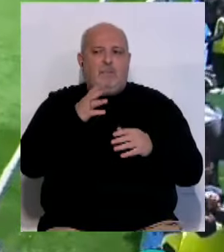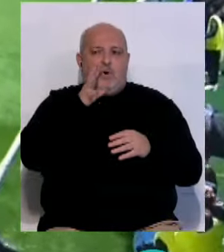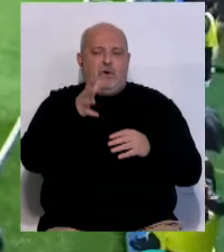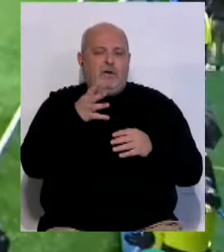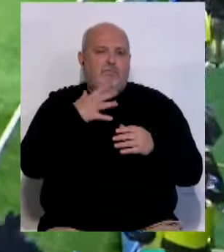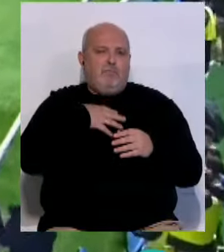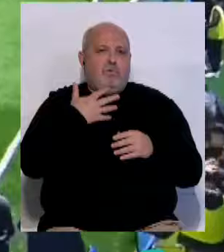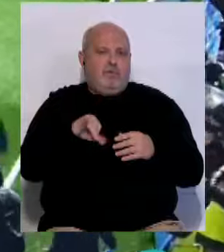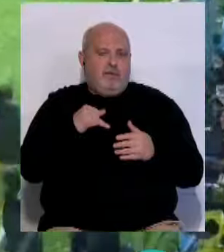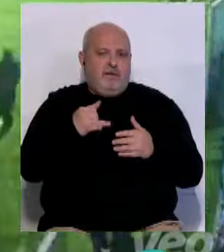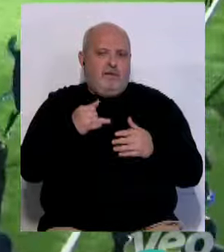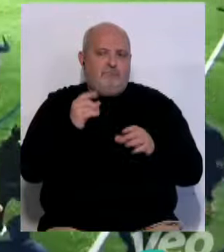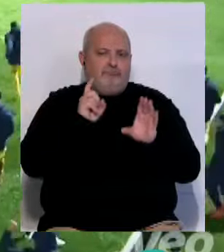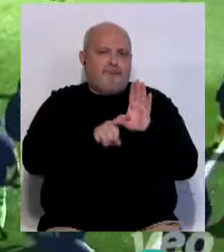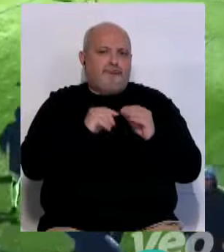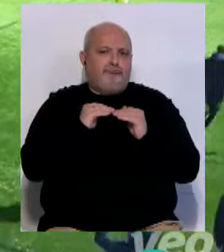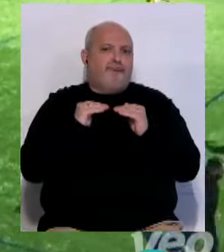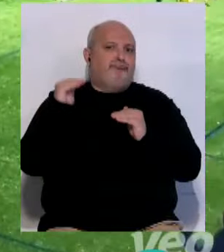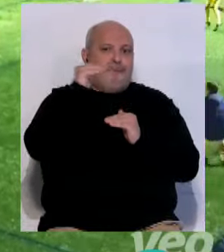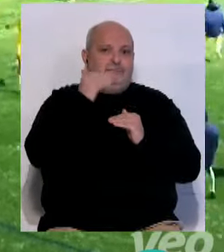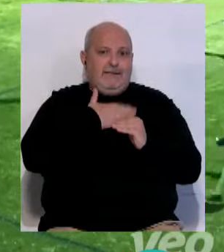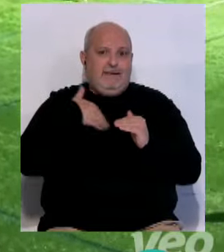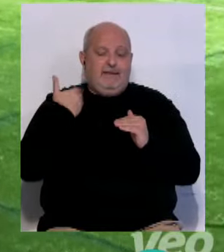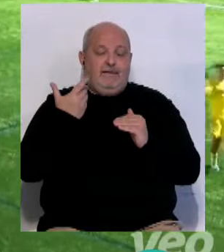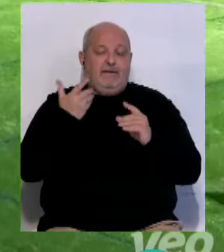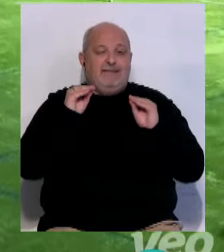posibilidad de llegar a metas mayores y sobre todo lo que se tiene que refrendar es que todao eso que